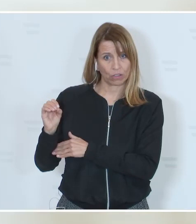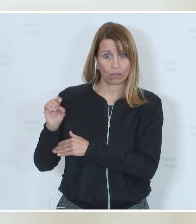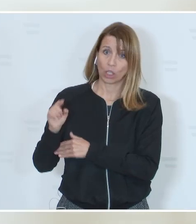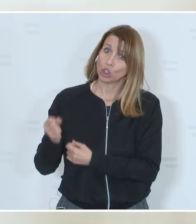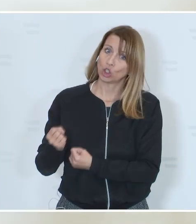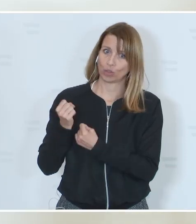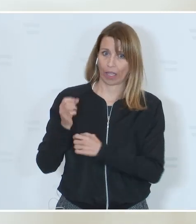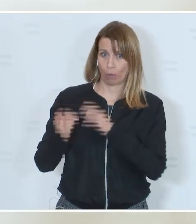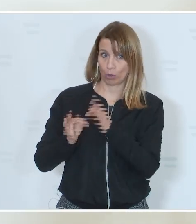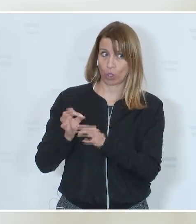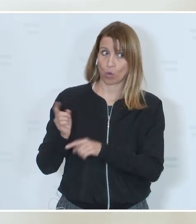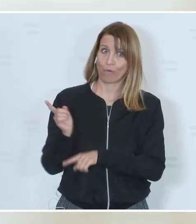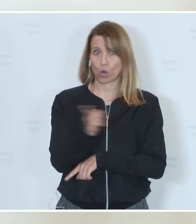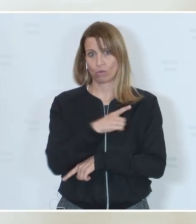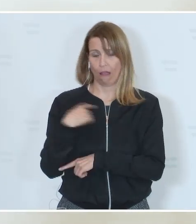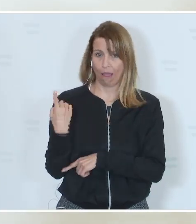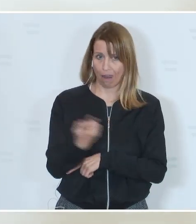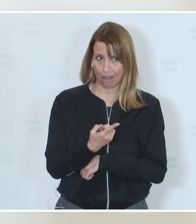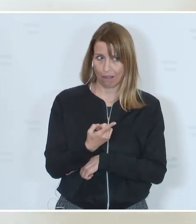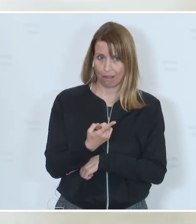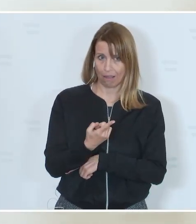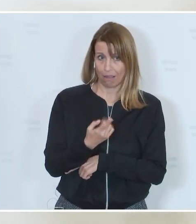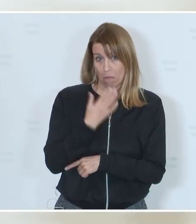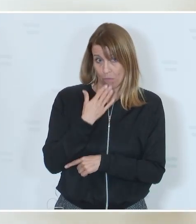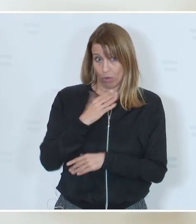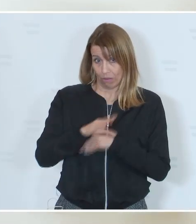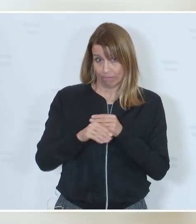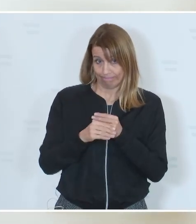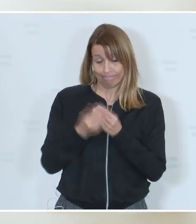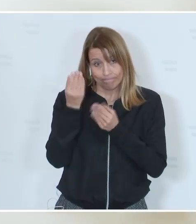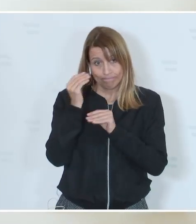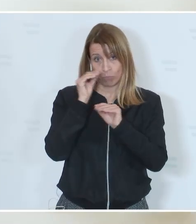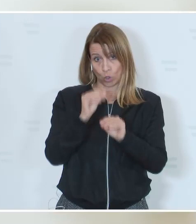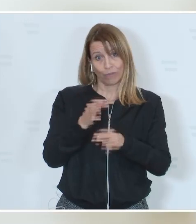Prozess für uns alle, und an dieser Stelle möchte ich sagen, diese Botschaft ist mir sehr wichtig: